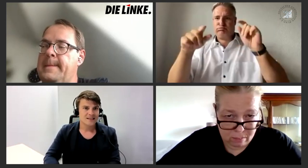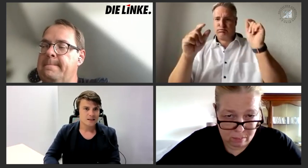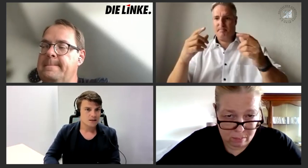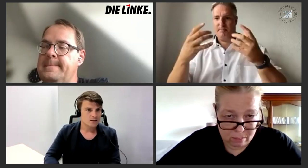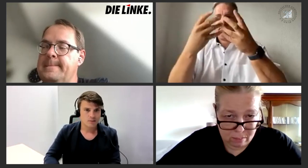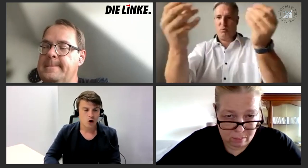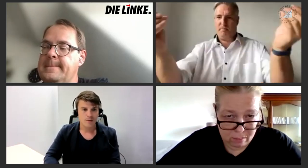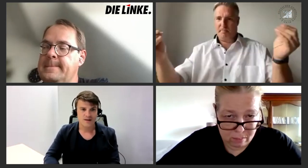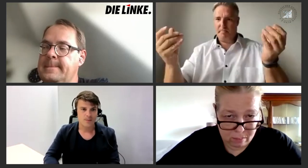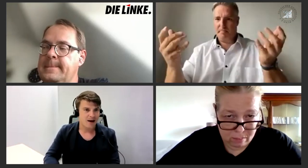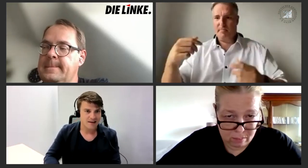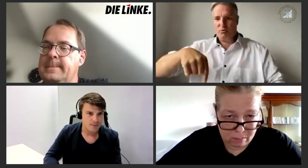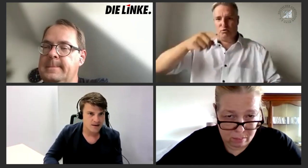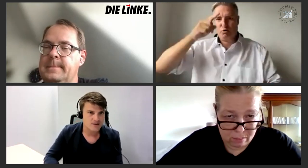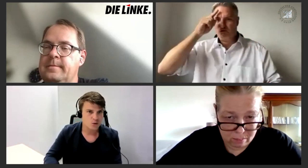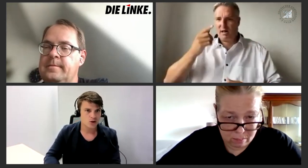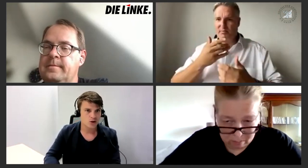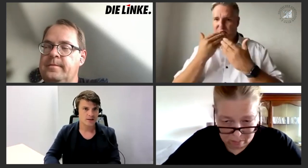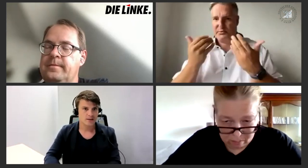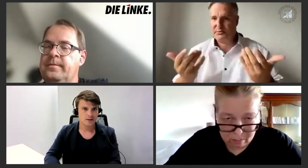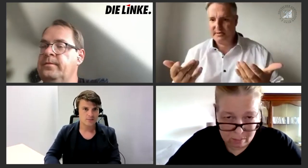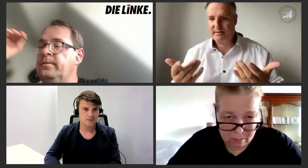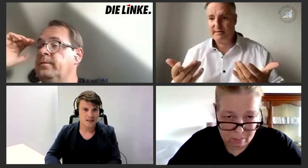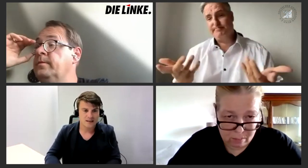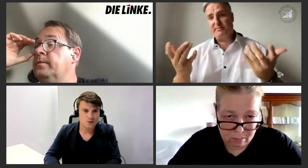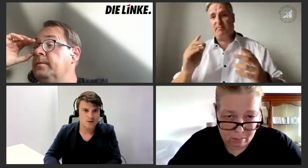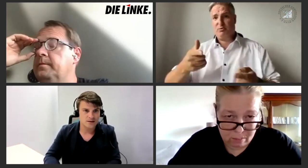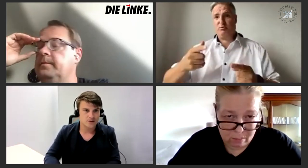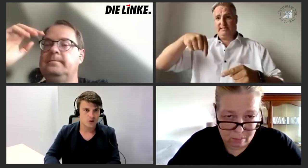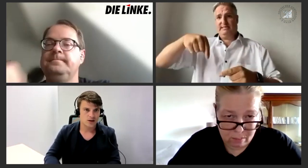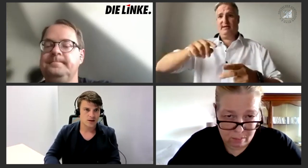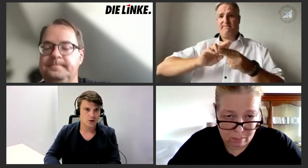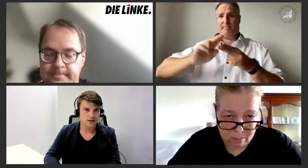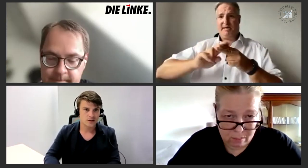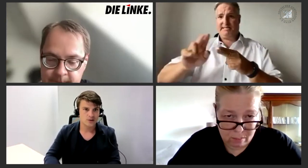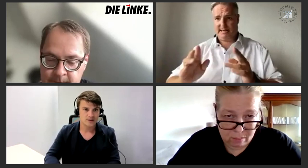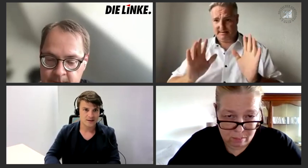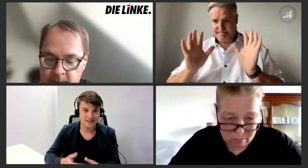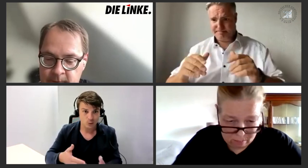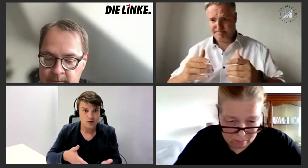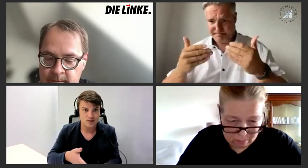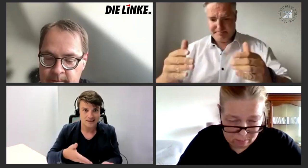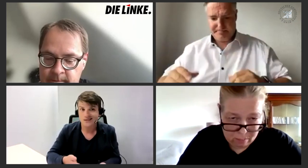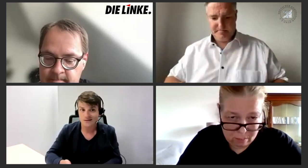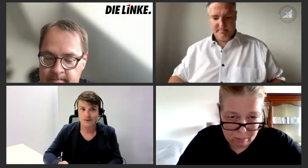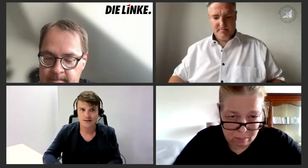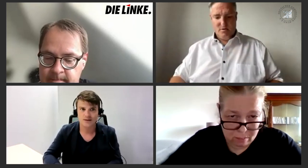der EU, die bekommen es dann per SMS zugeschickt, so weit ist Deutschland noch nicht und das